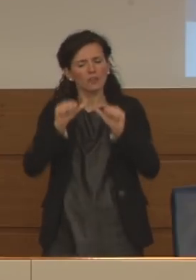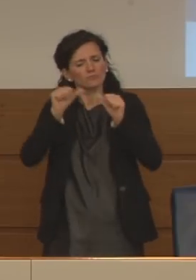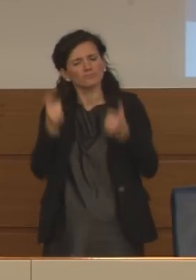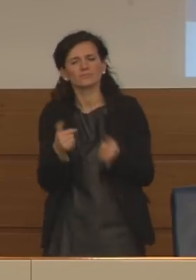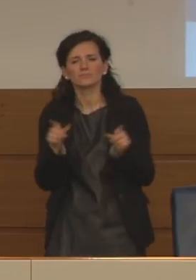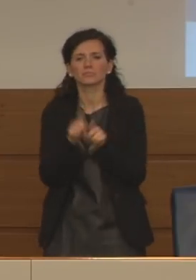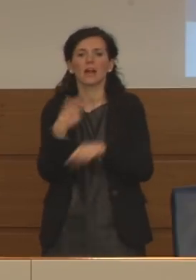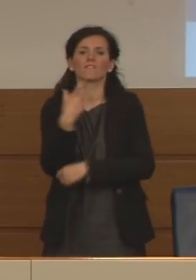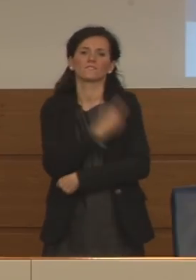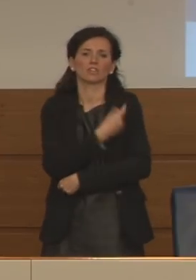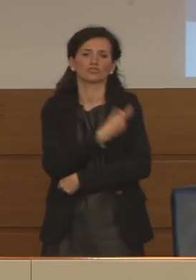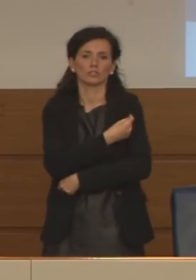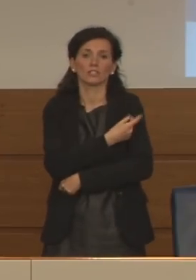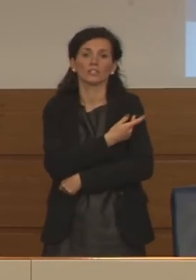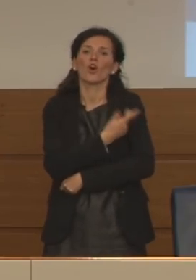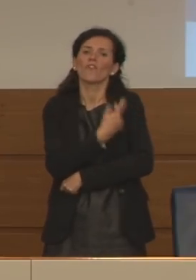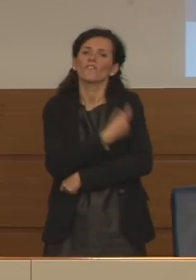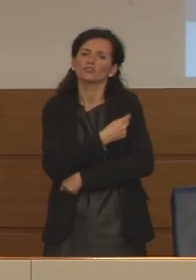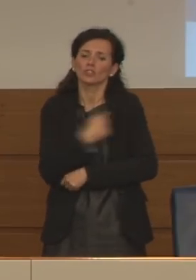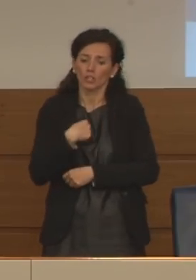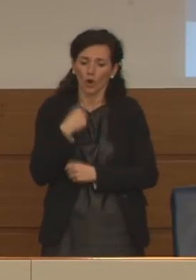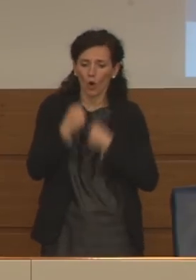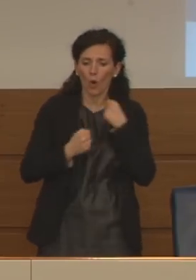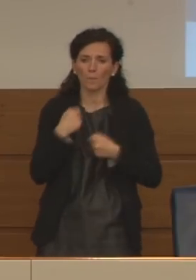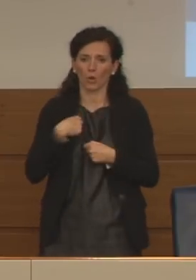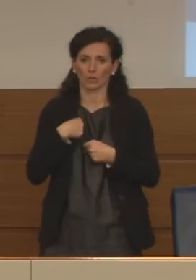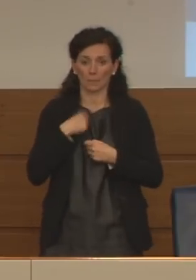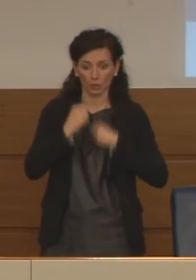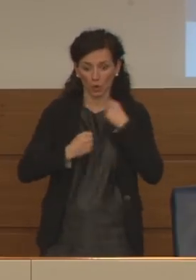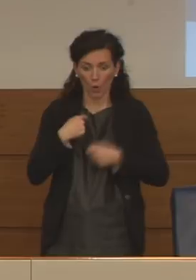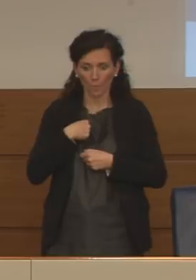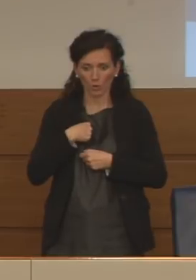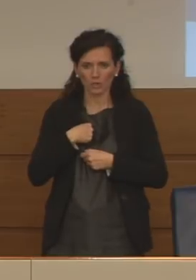nostro comportamento. Il vaccino ce l'ha ognuno di noi restando a casa.